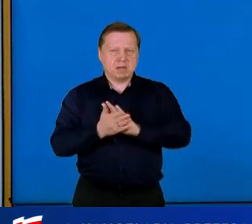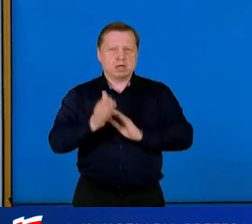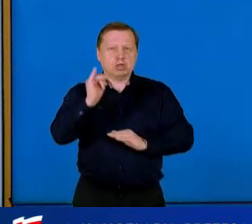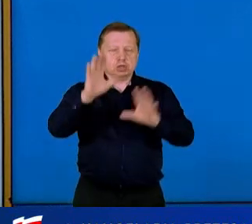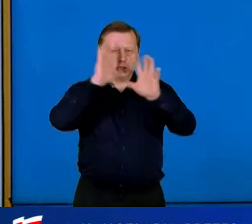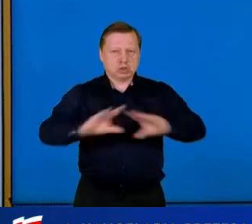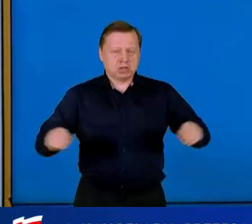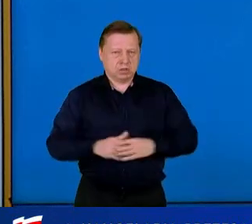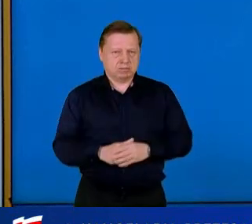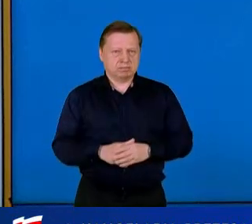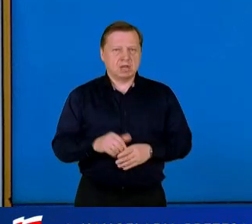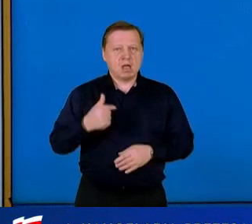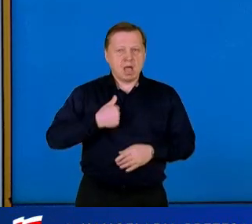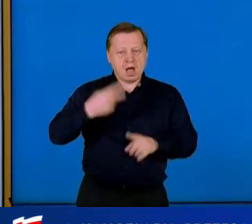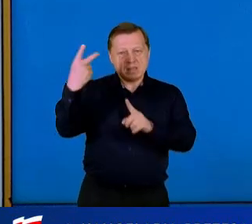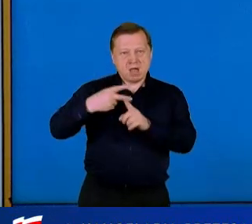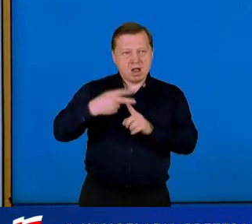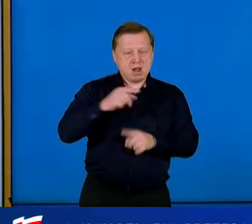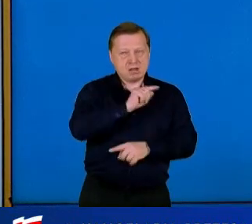Do mediów apeluję o niepodsycanie tego sporu.